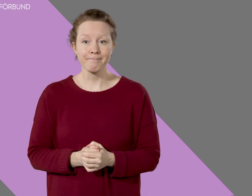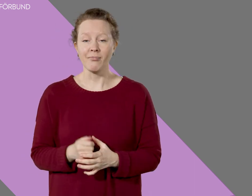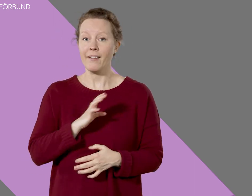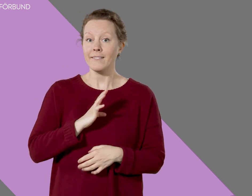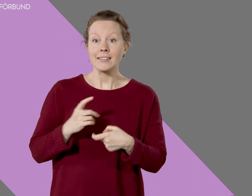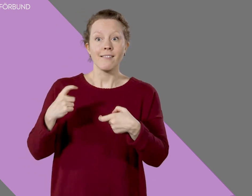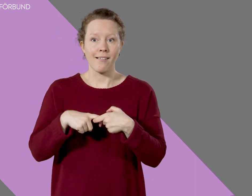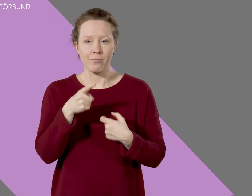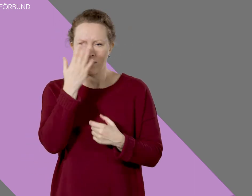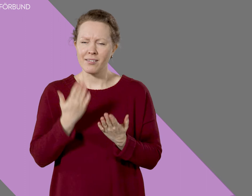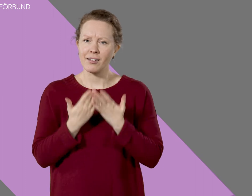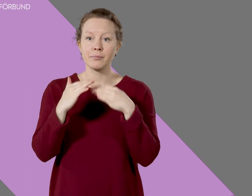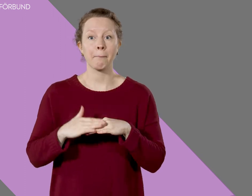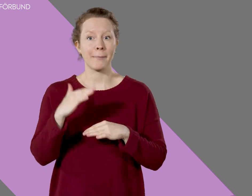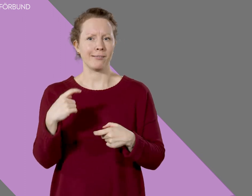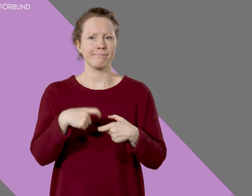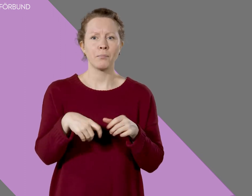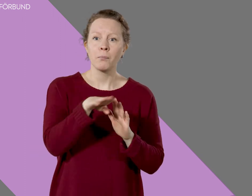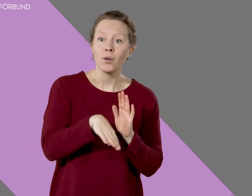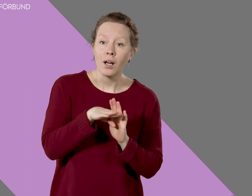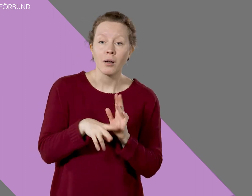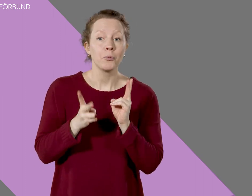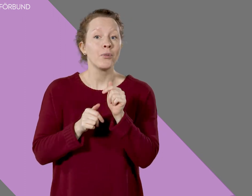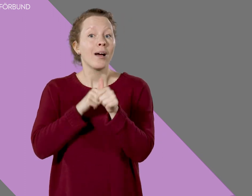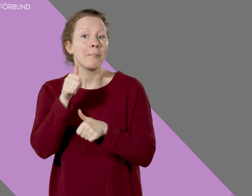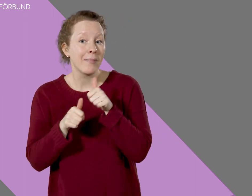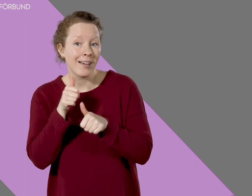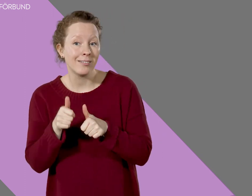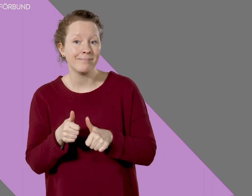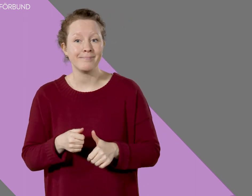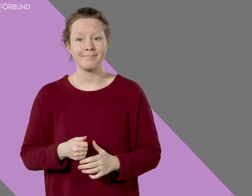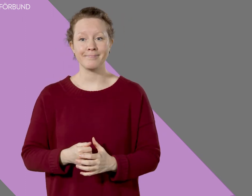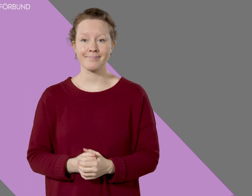Klicka på länken intill för mera information om seminariedagen och anmälning.